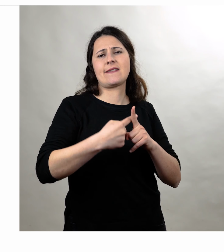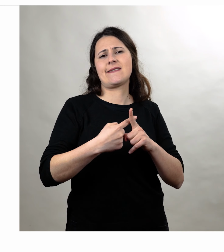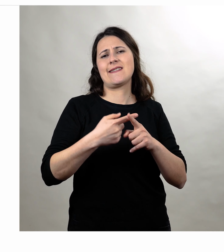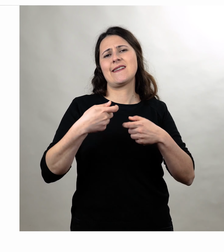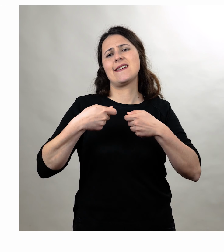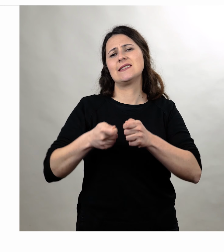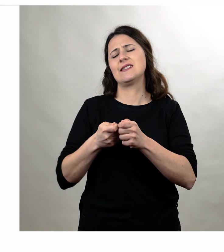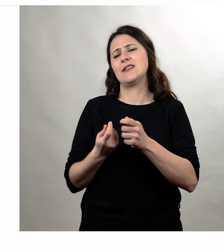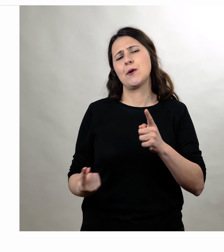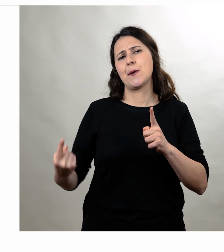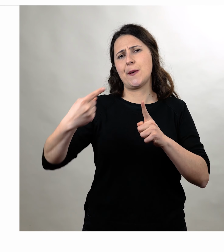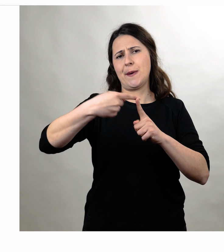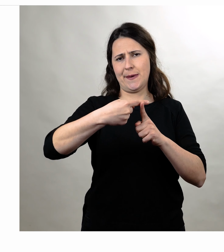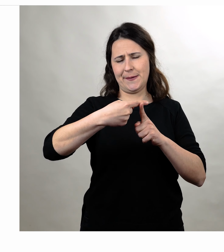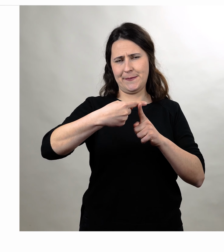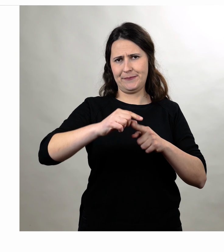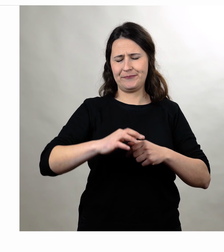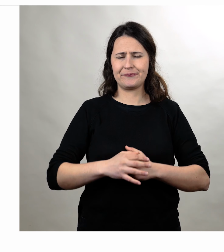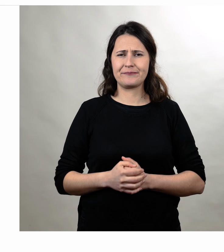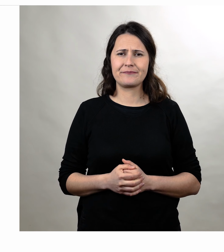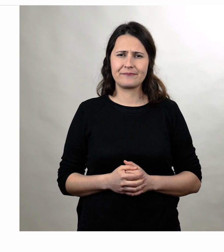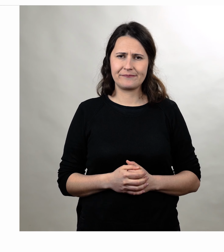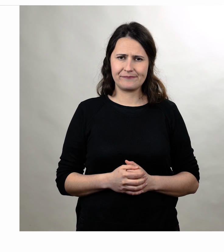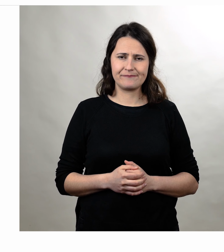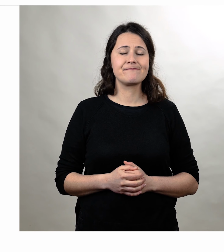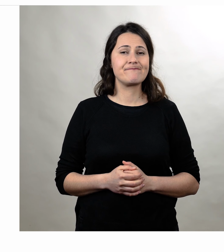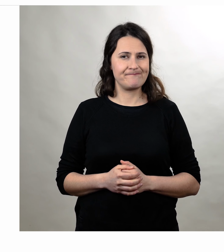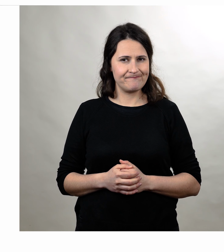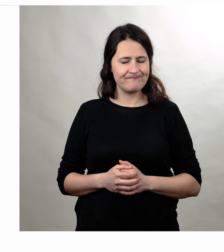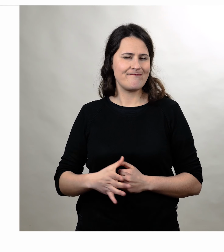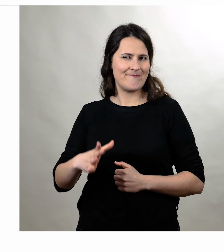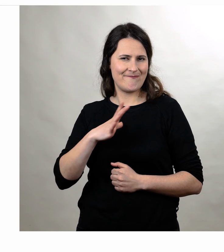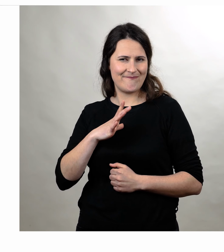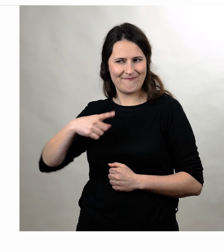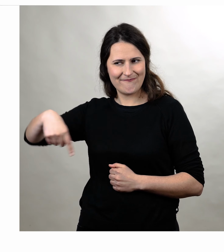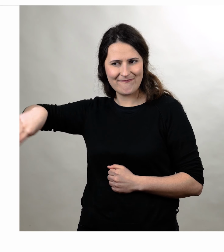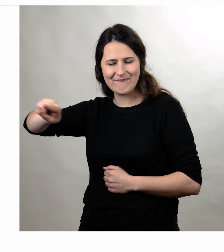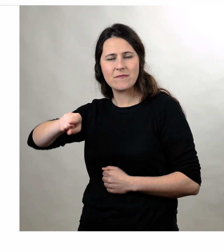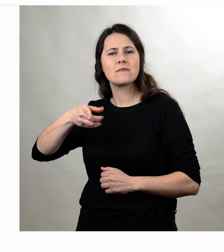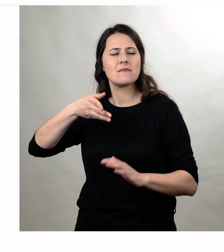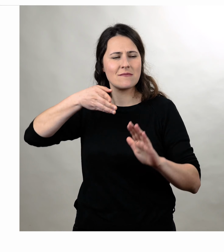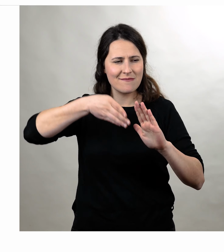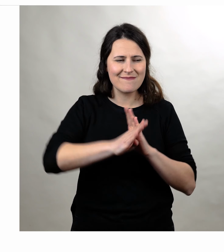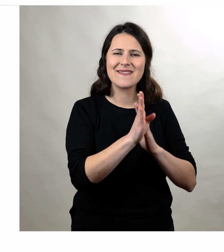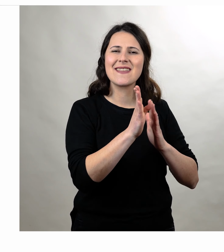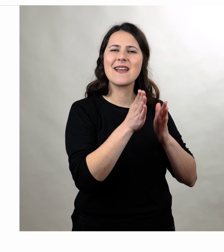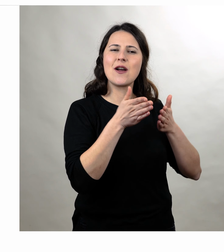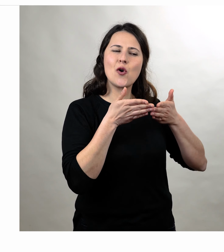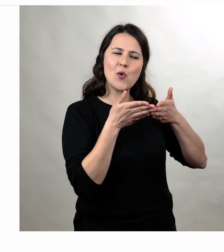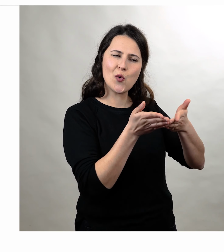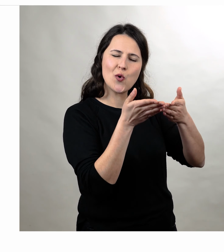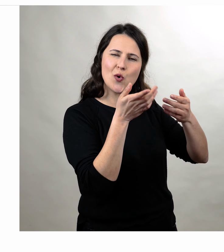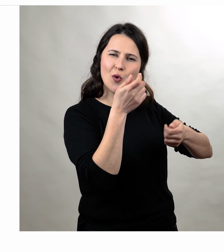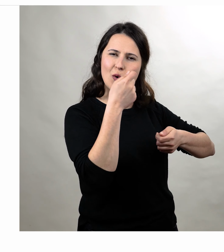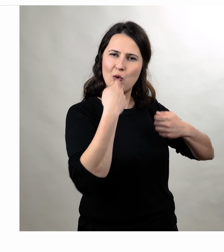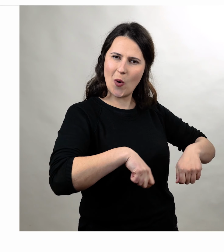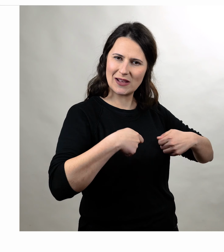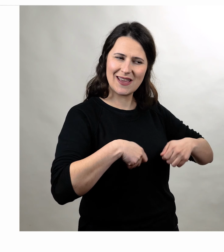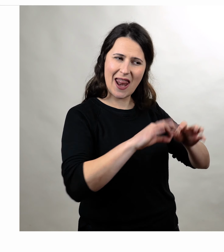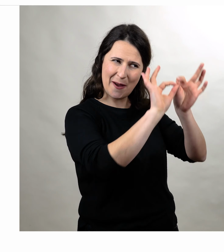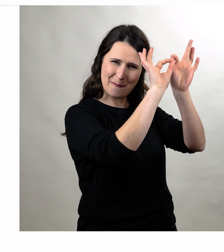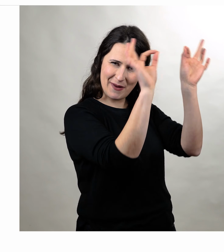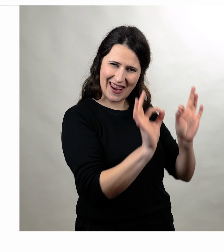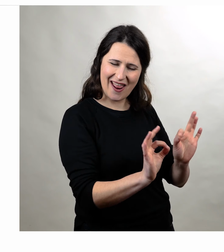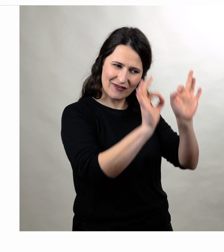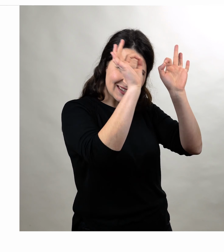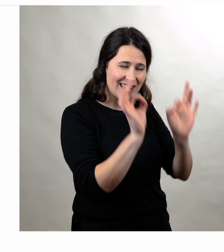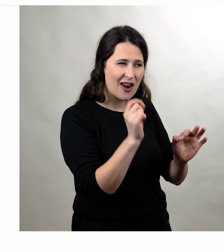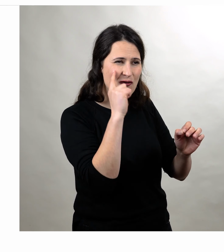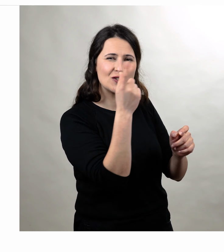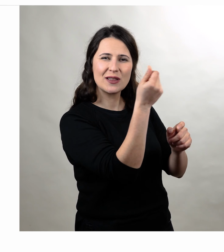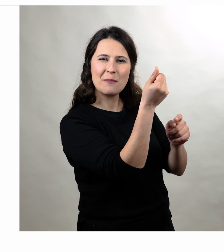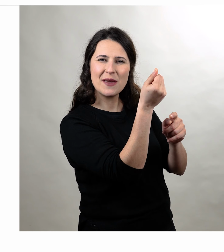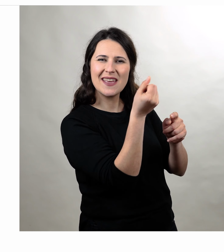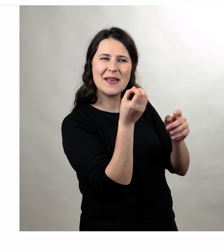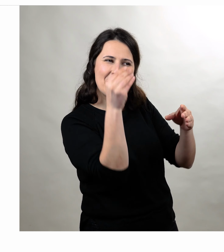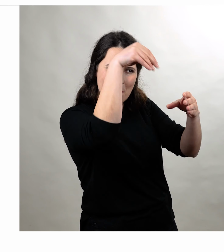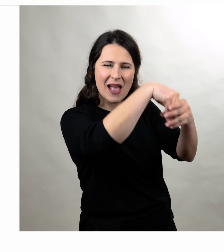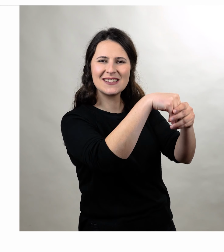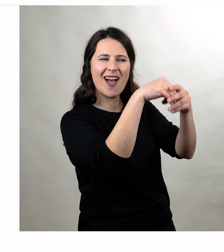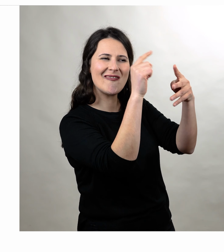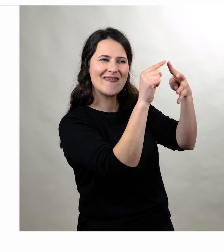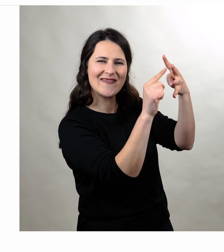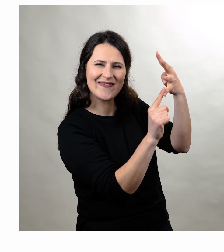Οι ταξιδιώτες μπορούν να διαβάσουν αναλυτικά στην περιγραφή κάθε κρουαζιέρας τι ακριβώς περιλαμβάνεται στην τιμή.